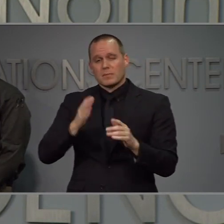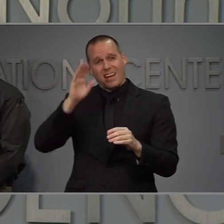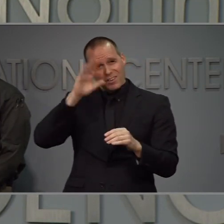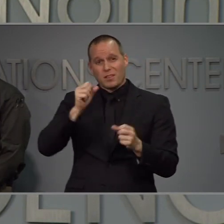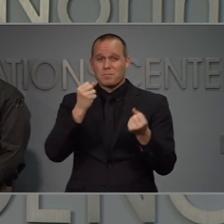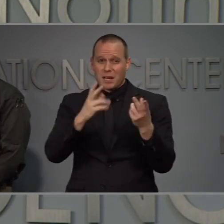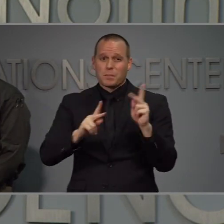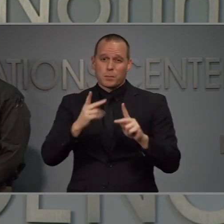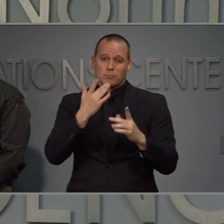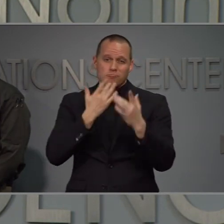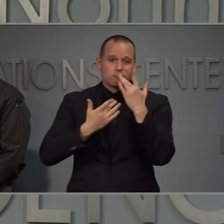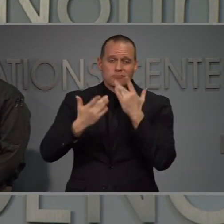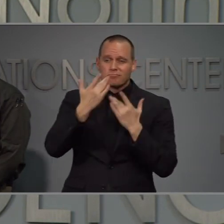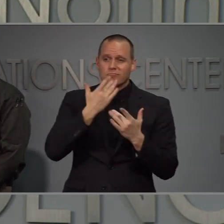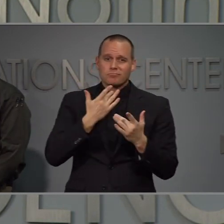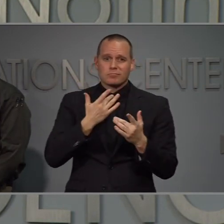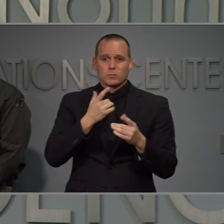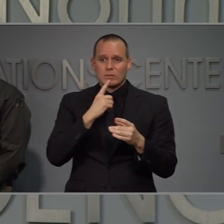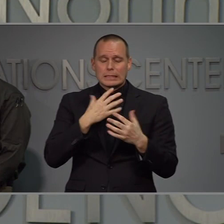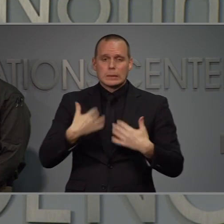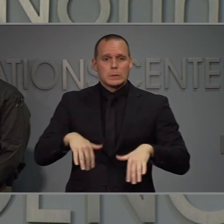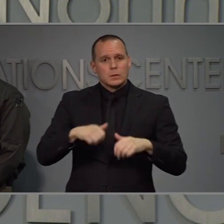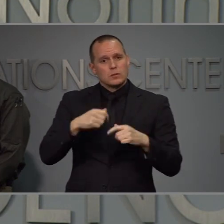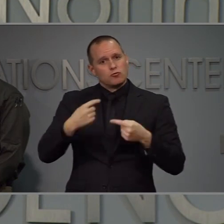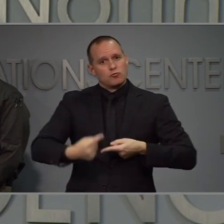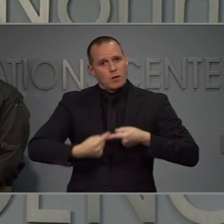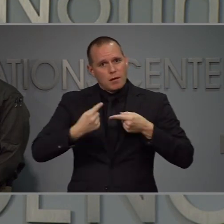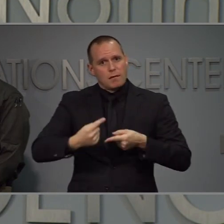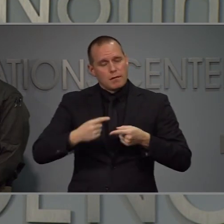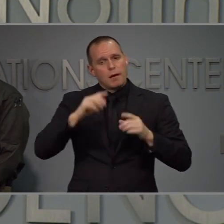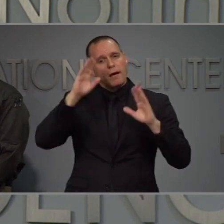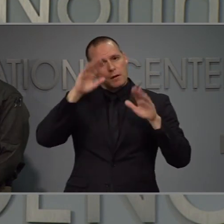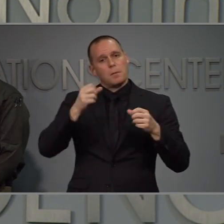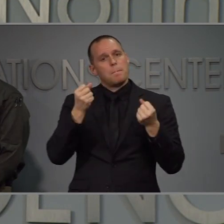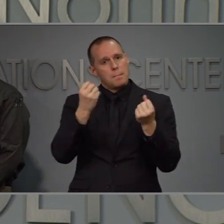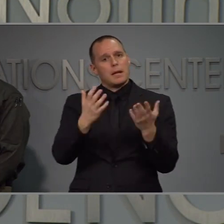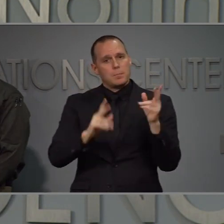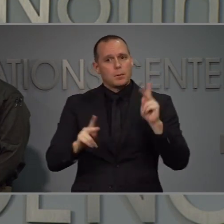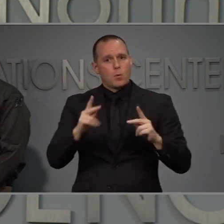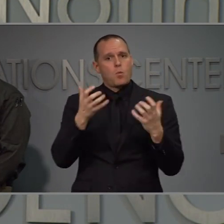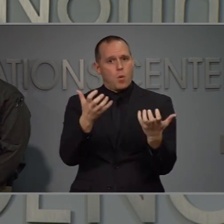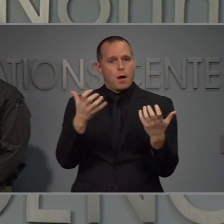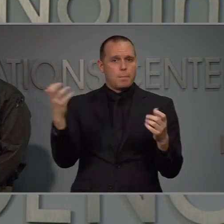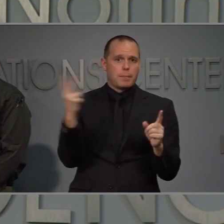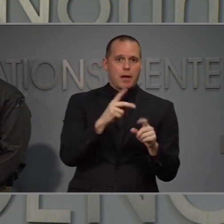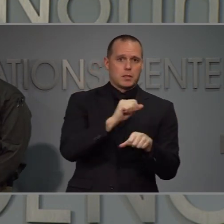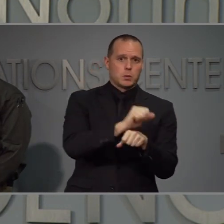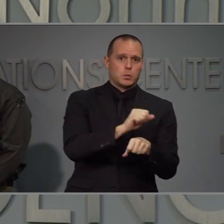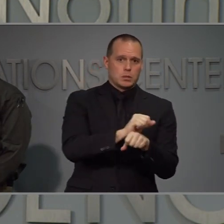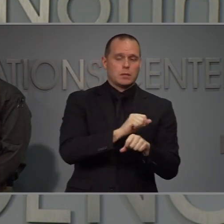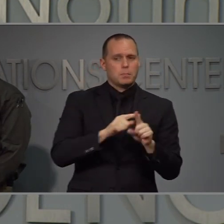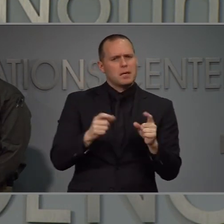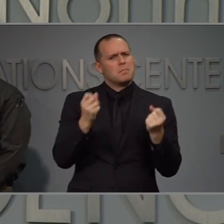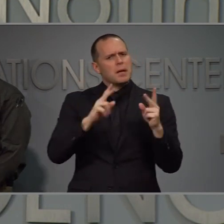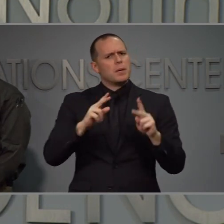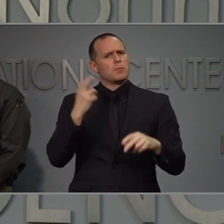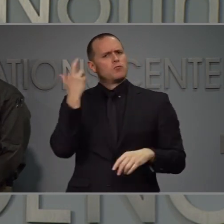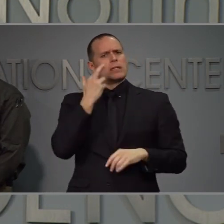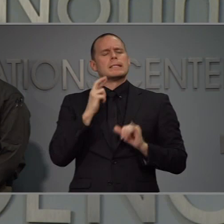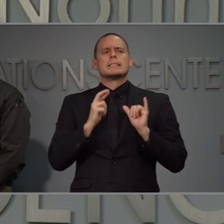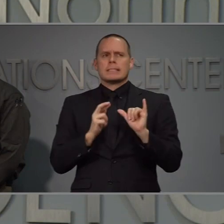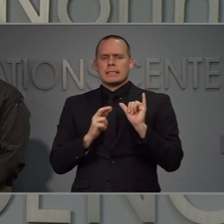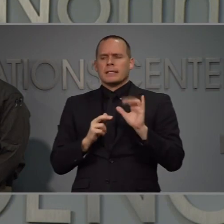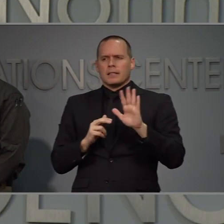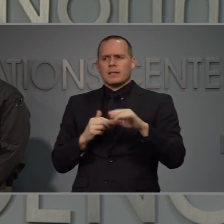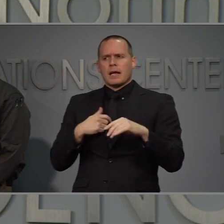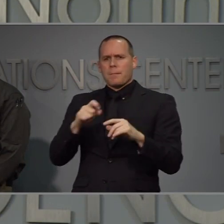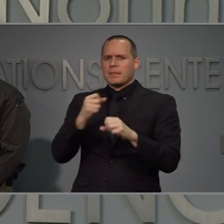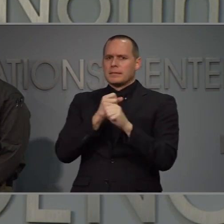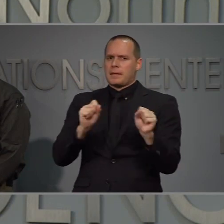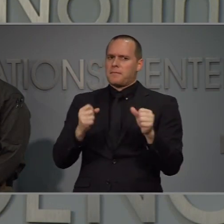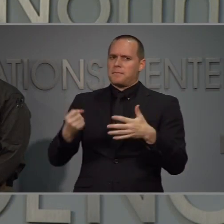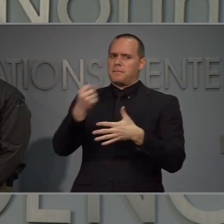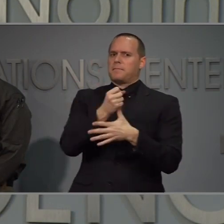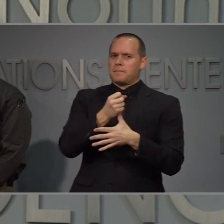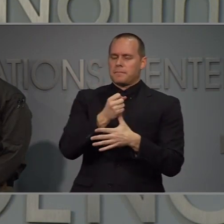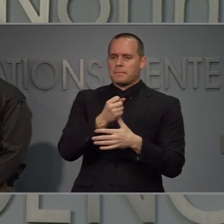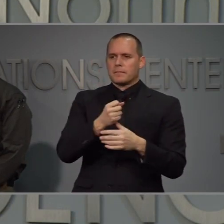realmente está sufriendo mucho.